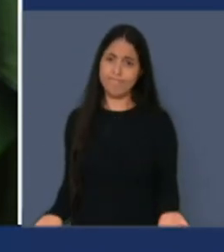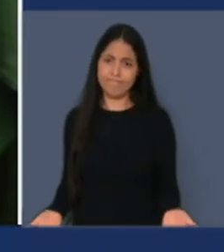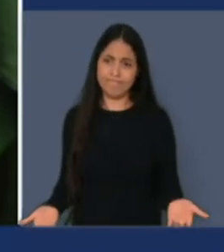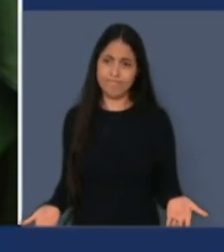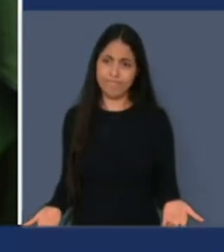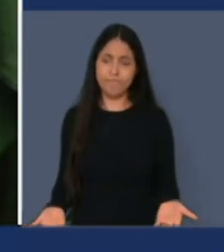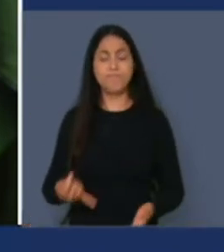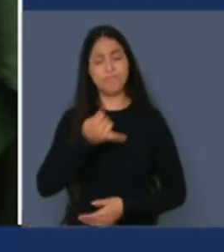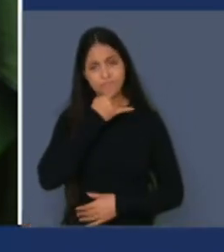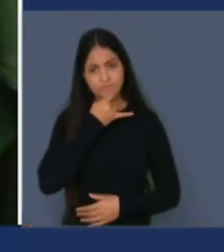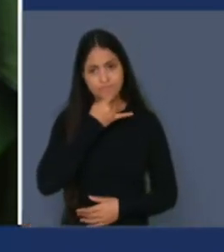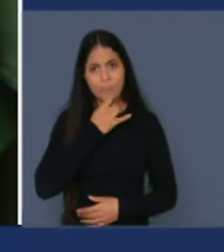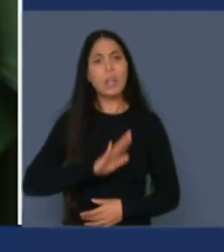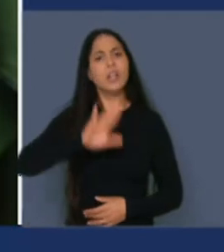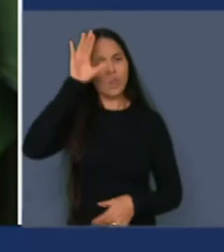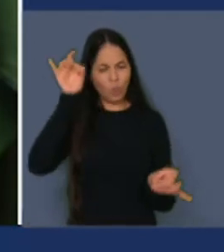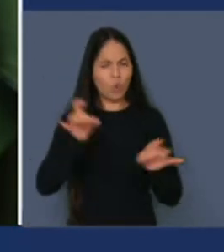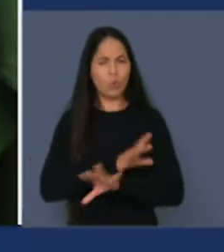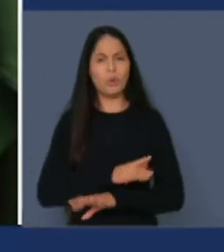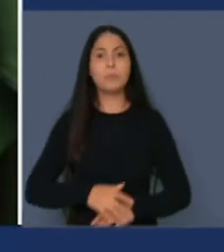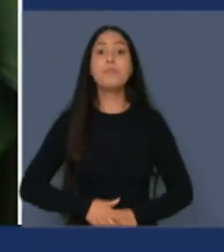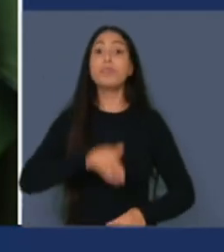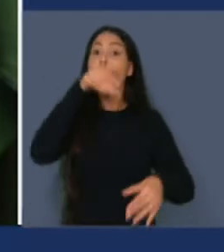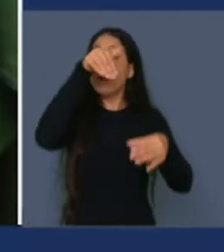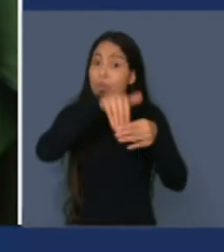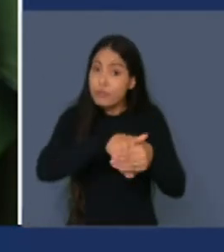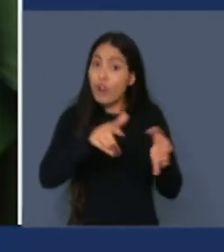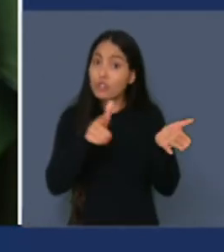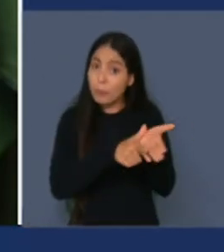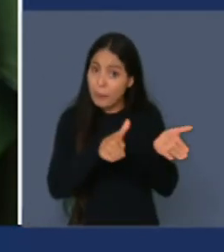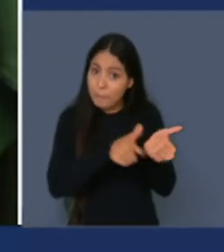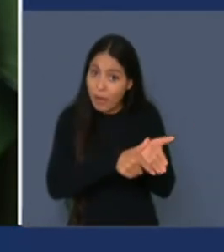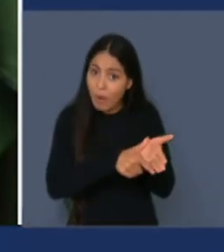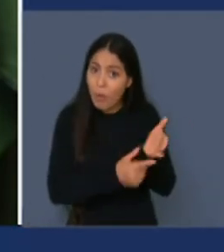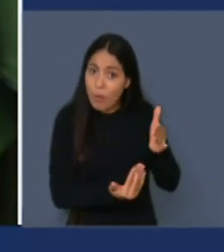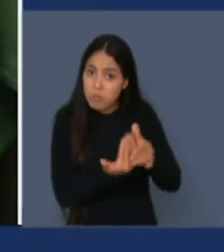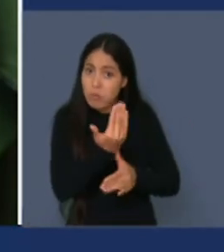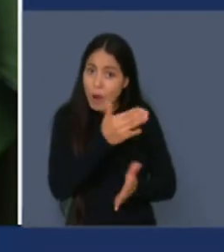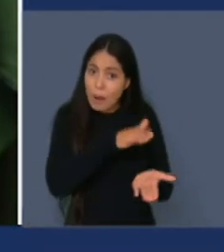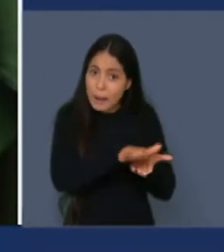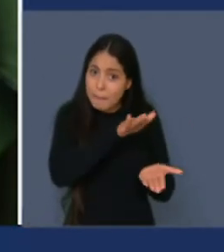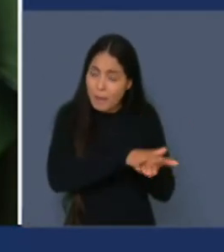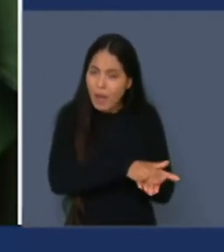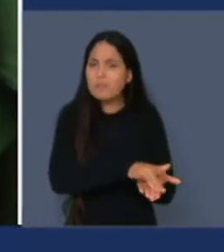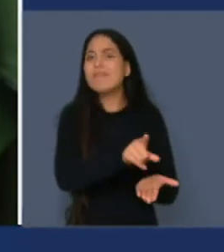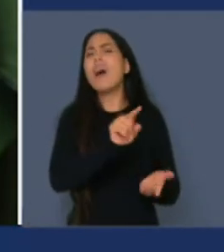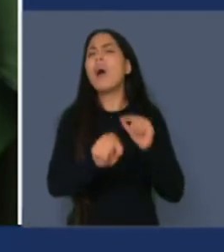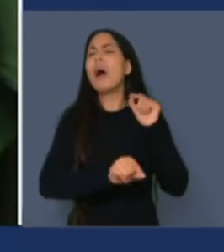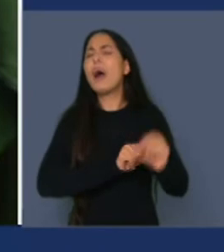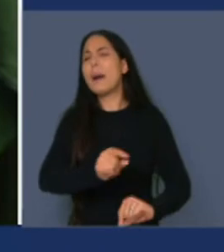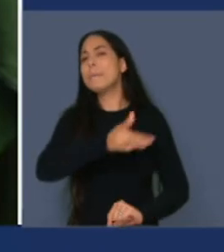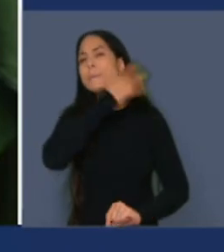QUERO. [CAMPAINHA]. -- [DEPUTADO]: QUERO DIZER O QUE VOTO IMPOSTO RES É UMA FALA DAQUELE QUE NÃO TEM VOTO, SABE QUE VAI PERDER,